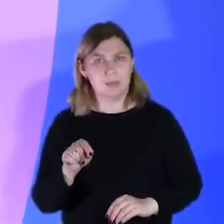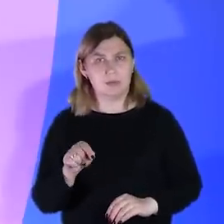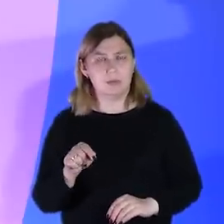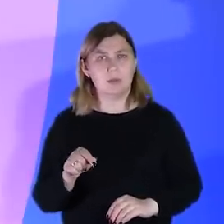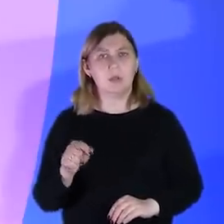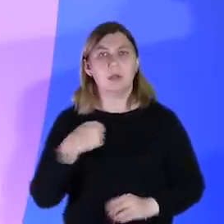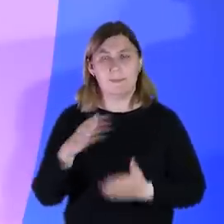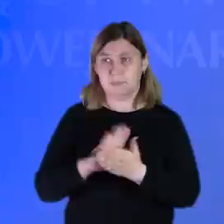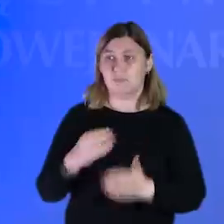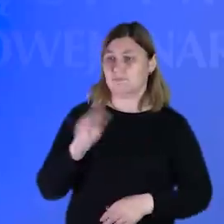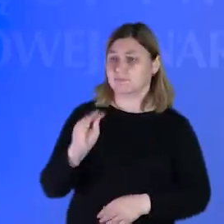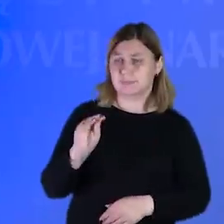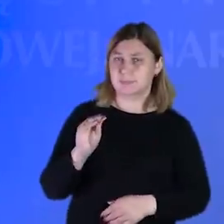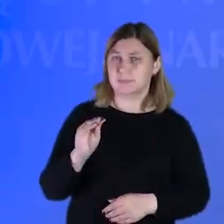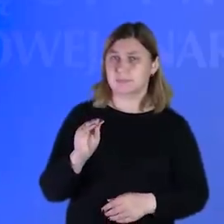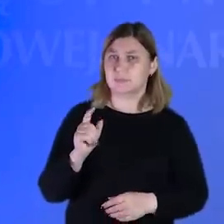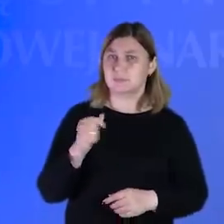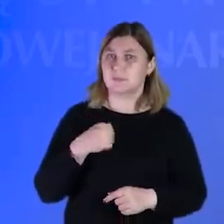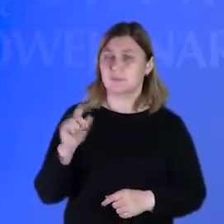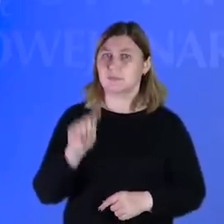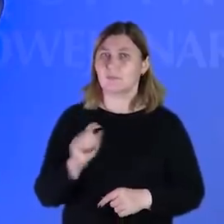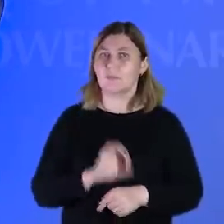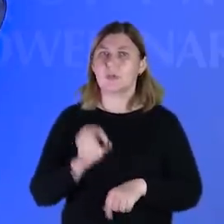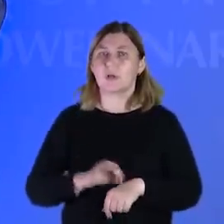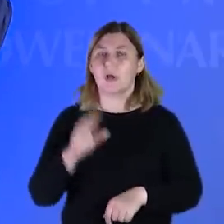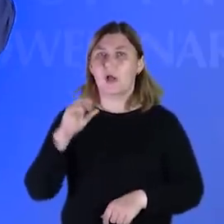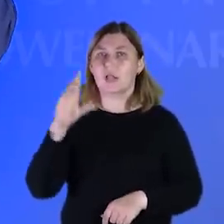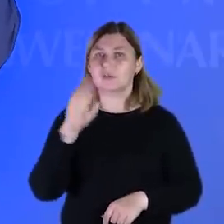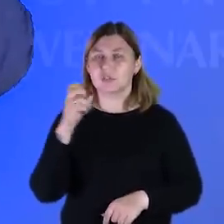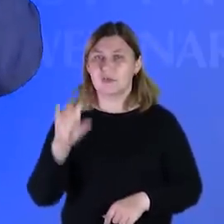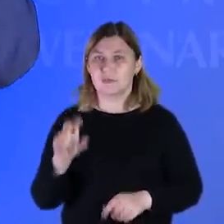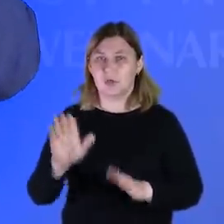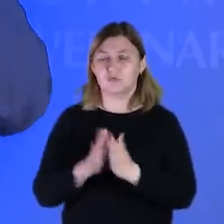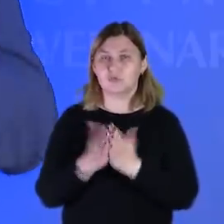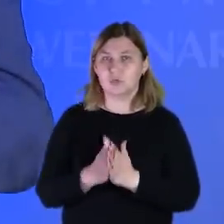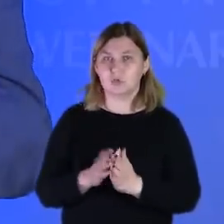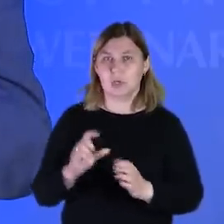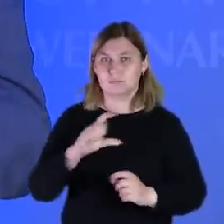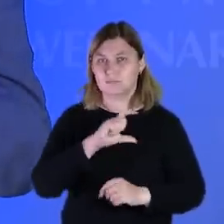Tak, to przepraszam, że panu wchodzę w słowo, pan dr Oleszkowicz w swojej książce taki diagram